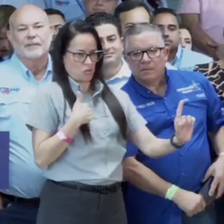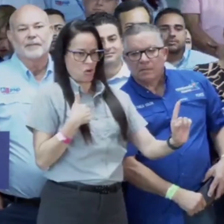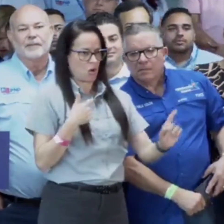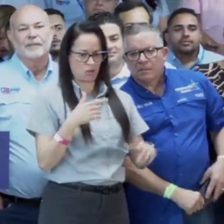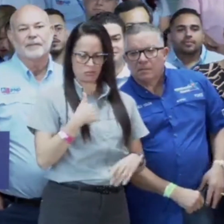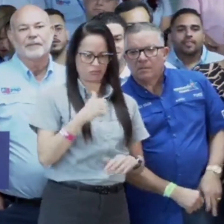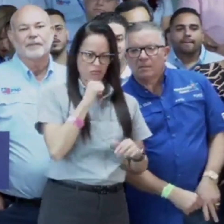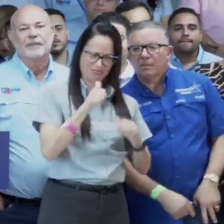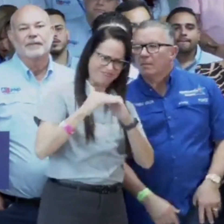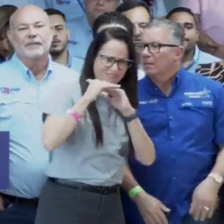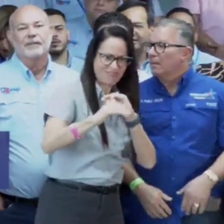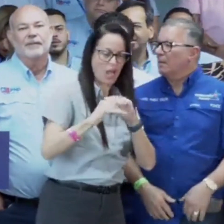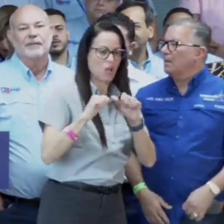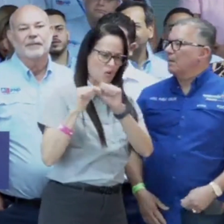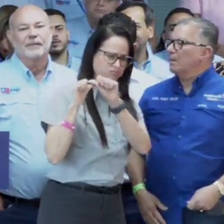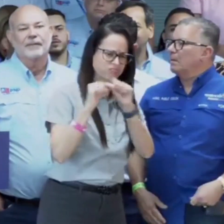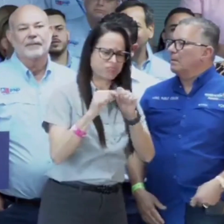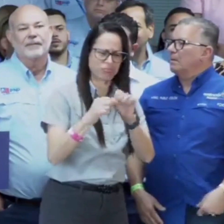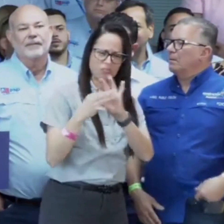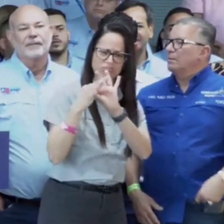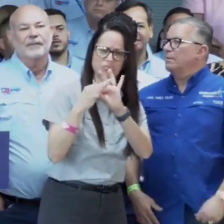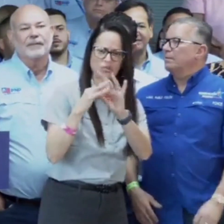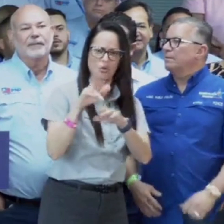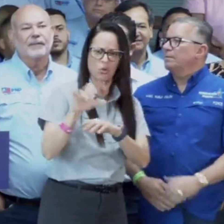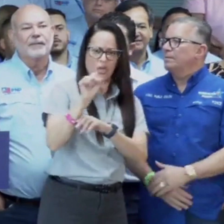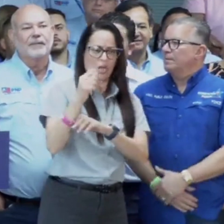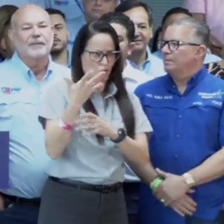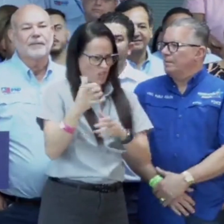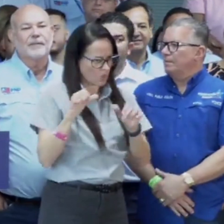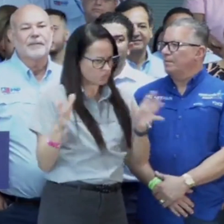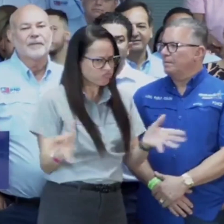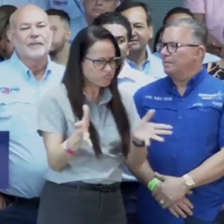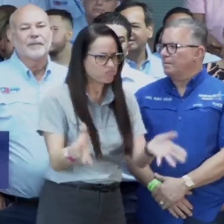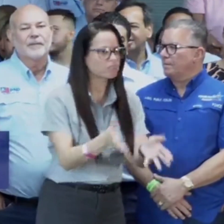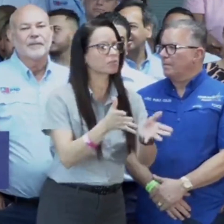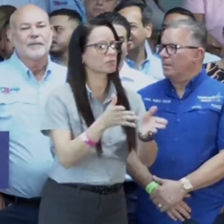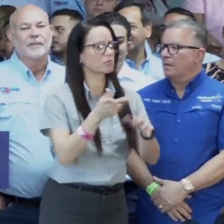siempre he dicho que voy a fomentar la relación con los Estados Unidos eh Y el pueblo aquilatar